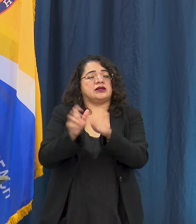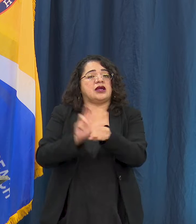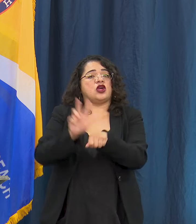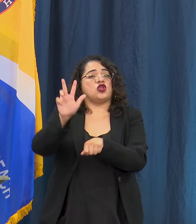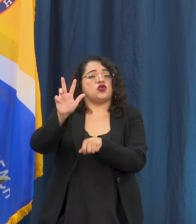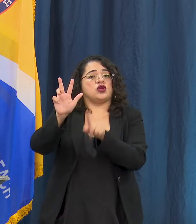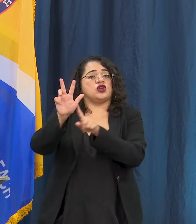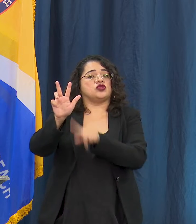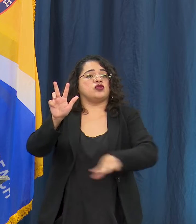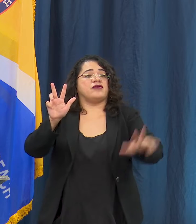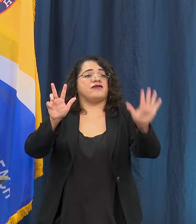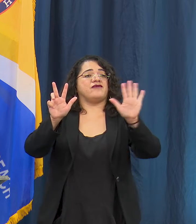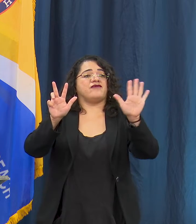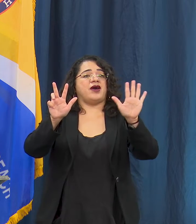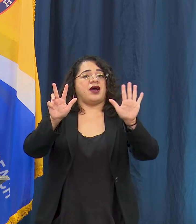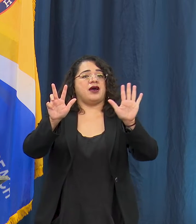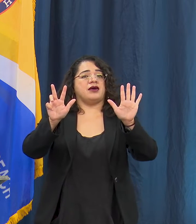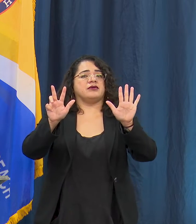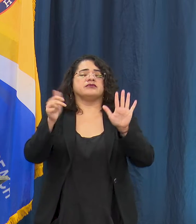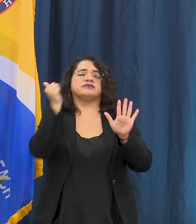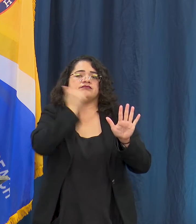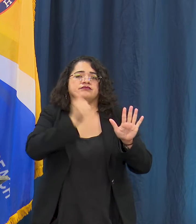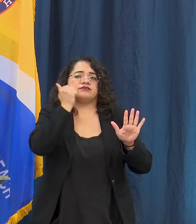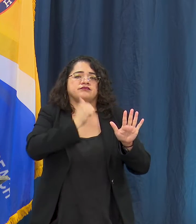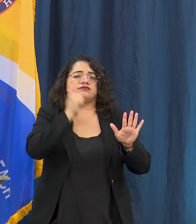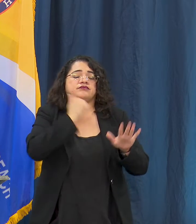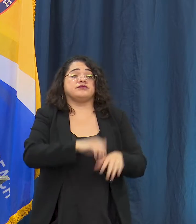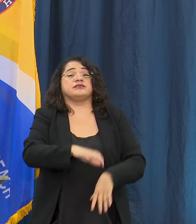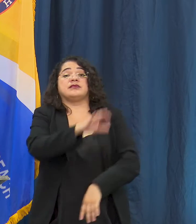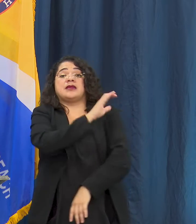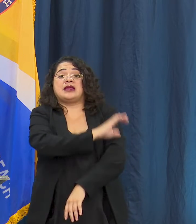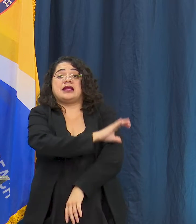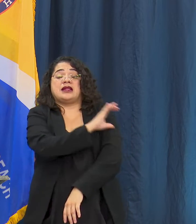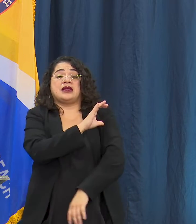Cinco para esta semana de a lament a yaw clínica de evaluation rápida que también